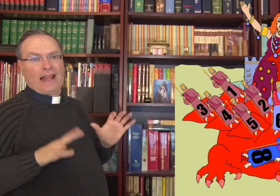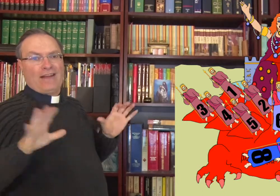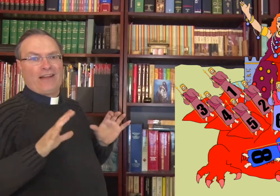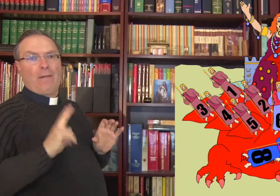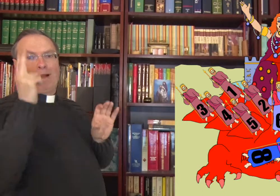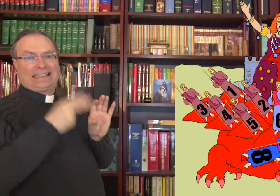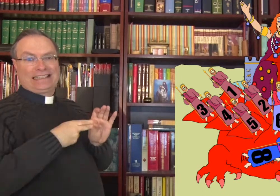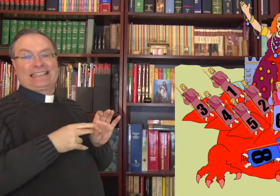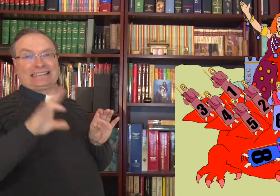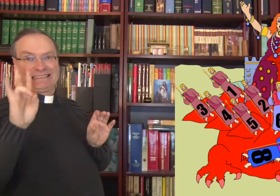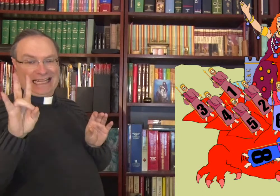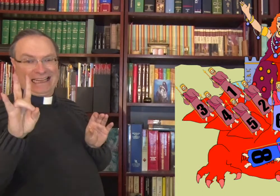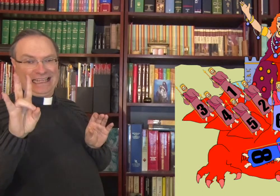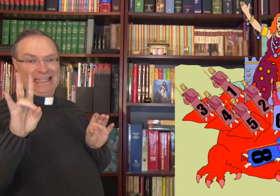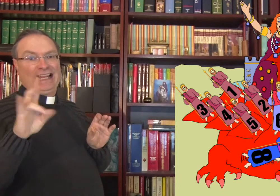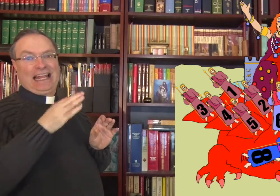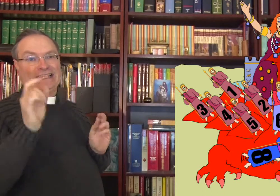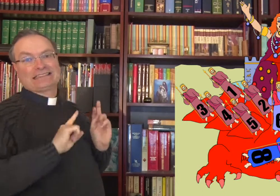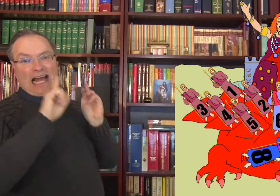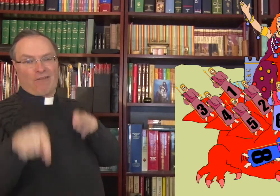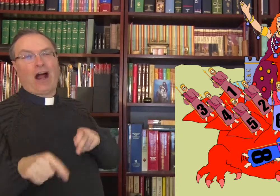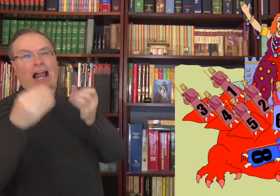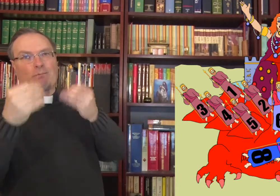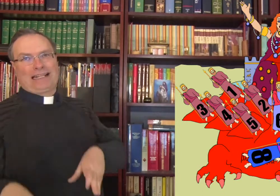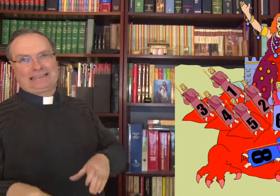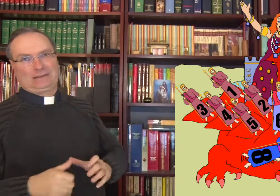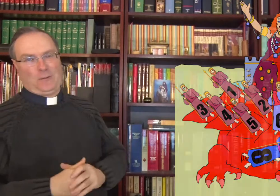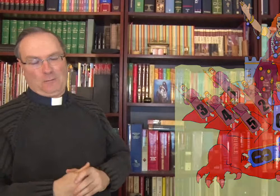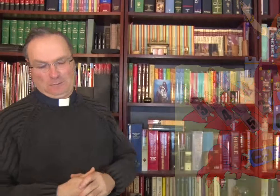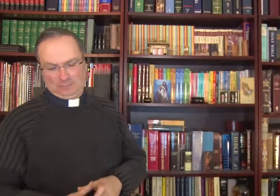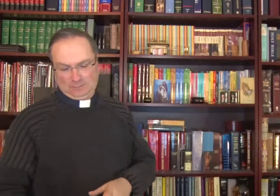elle fait partie des sept et s'en va à la perdition.»